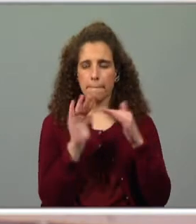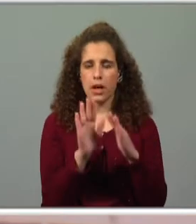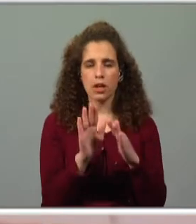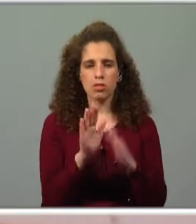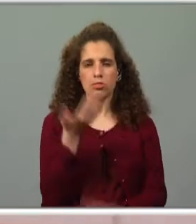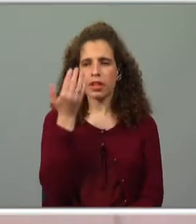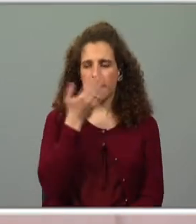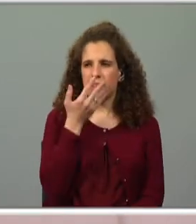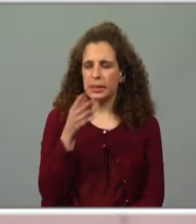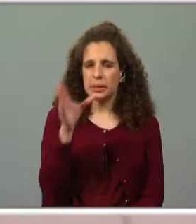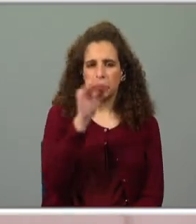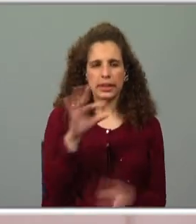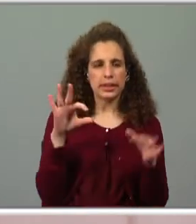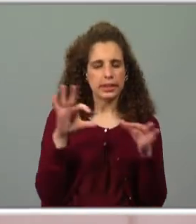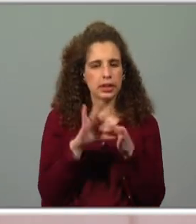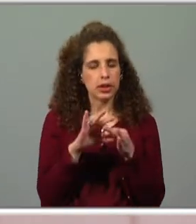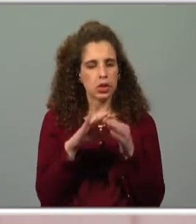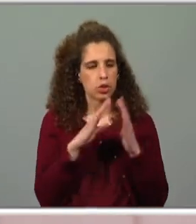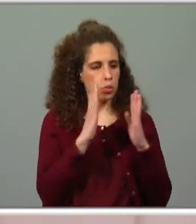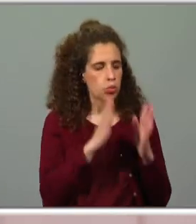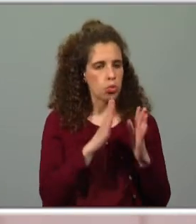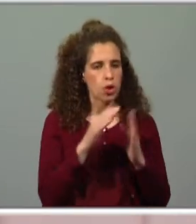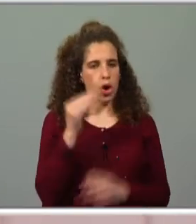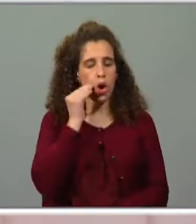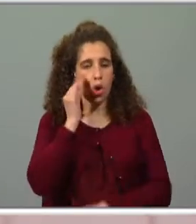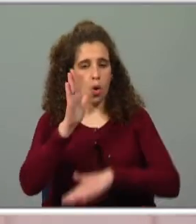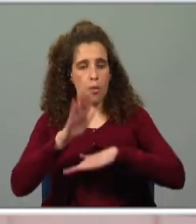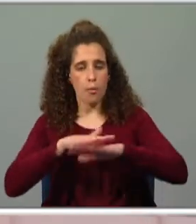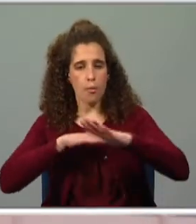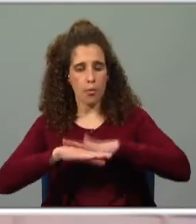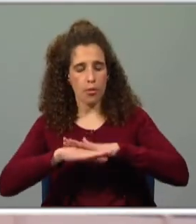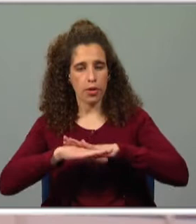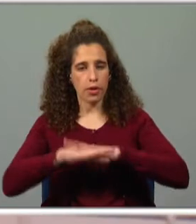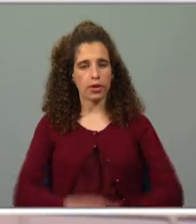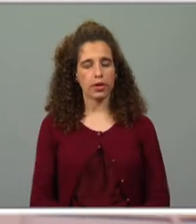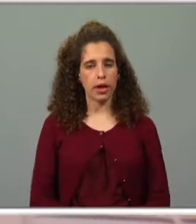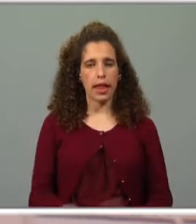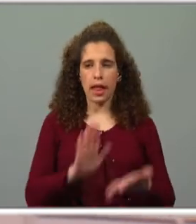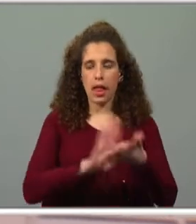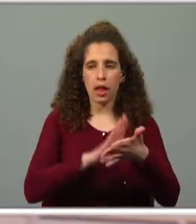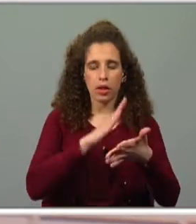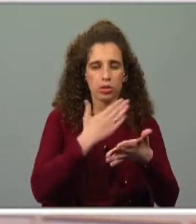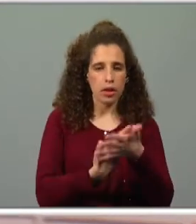tiveram mais a ver com a parte de como fazer o que a interpretação de forma 更多地與如何做什麼形式的解釋